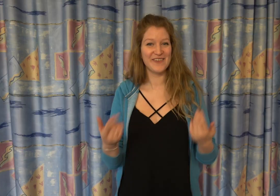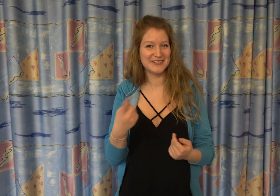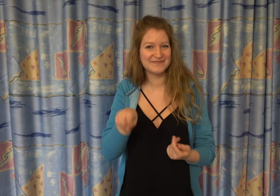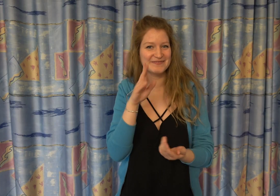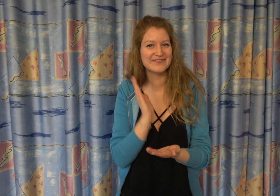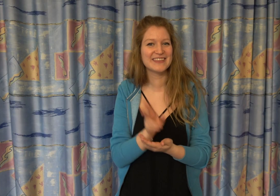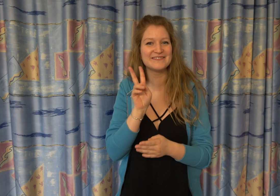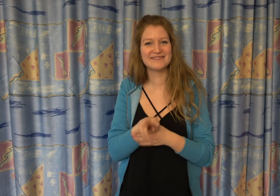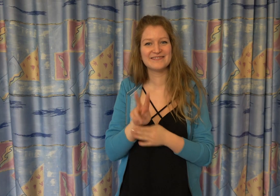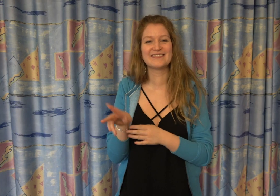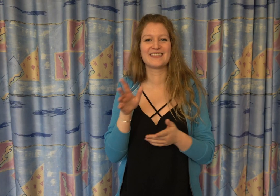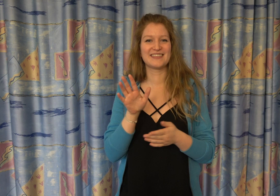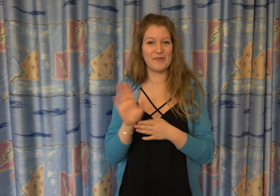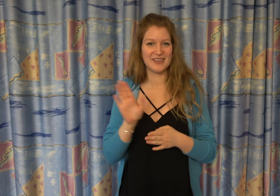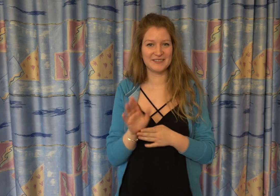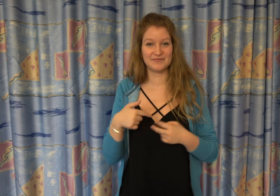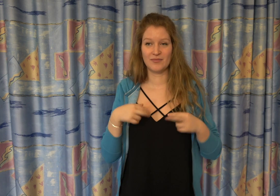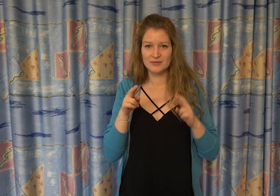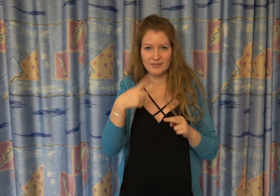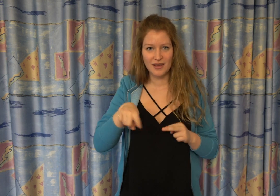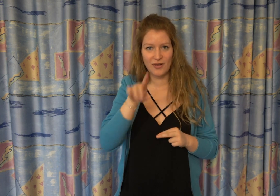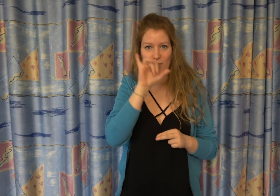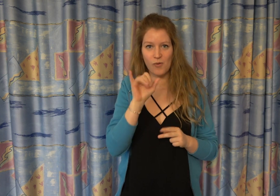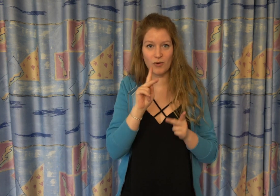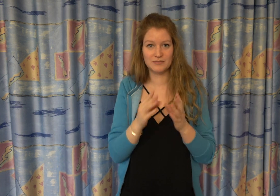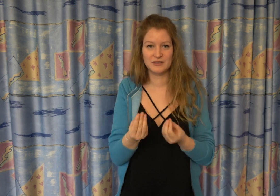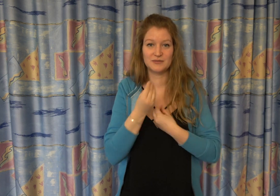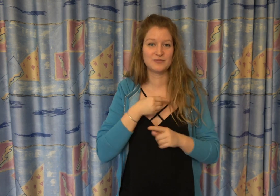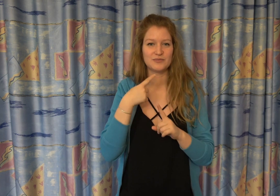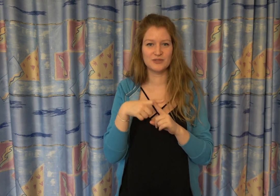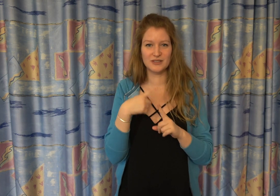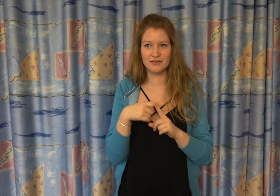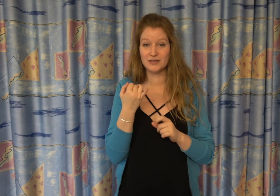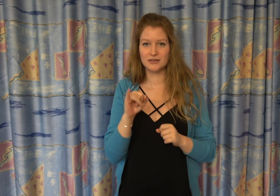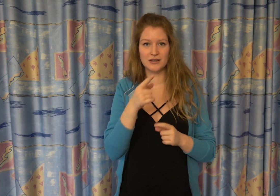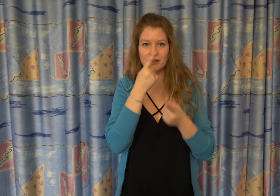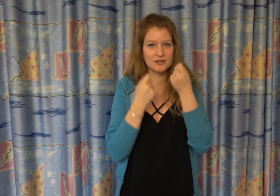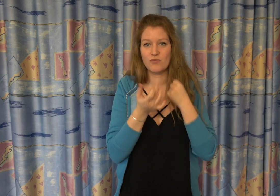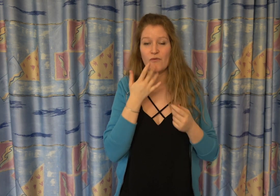Voila, suite à ces témoignages, j’espère que vous avez pu percevoir en quoi le KAP Signes a été enrichissant pour chacun Si vous avez encore des questions,